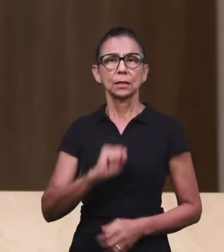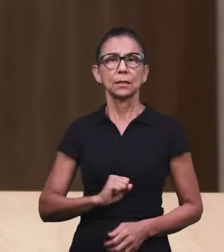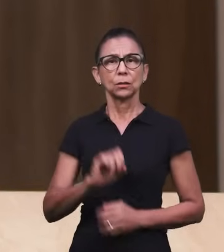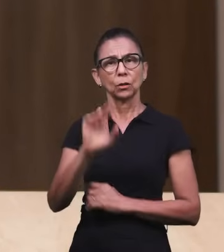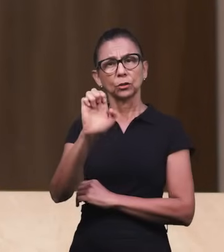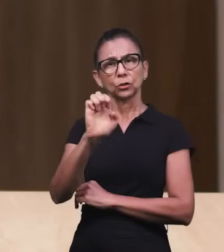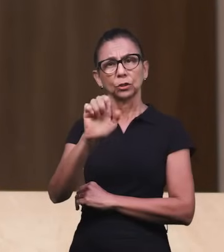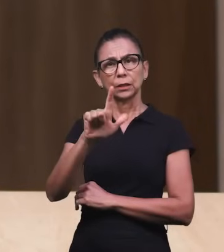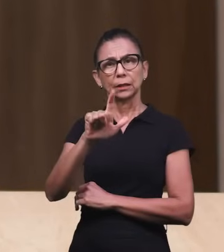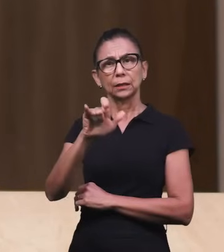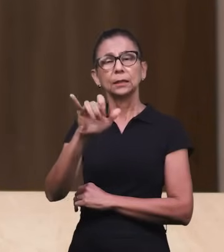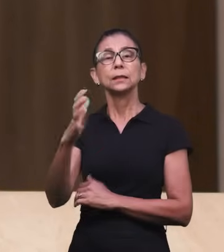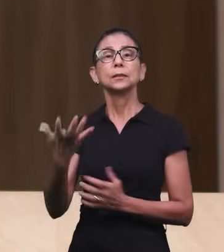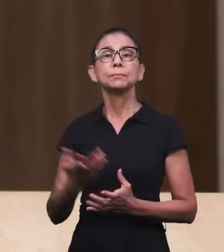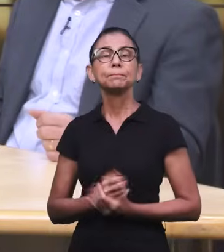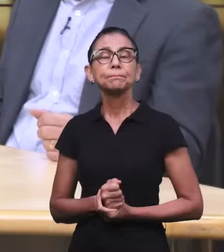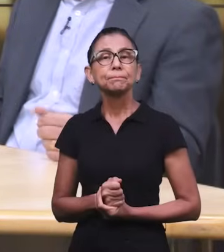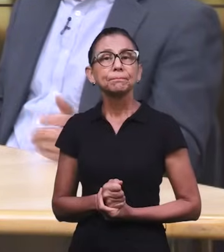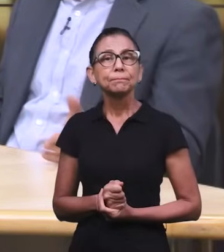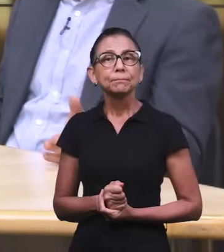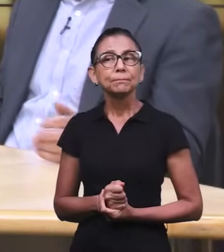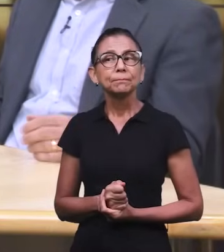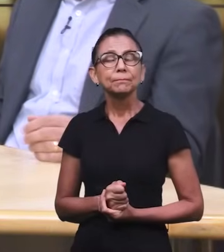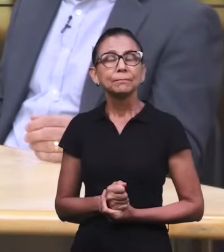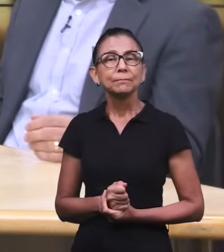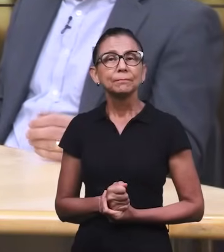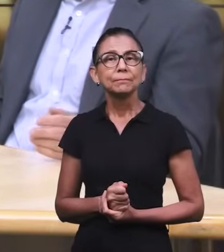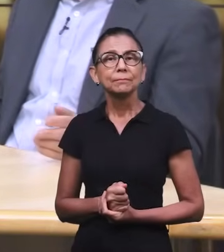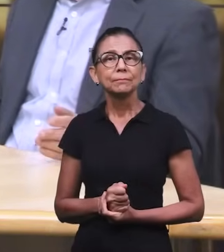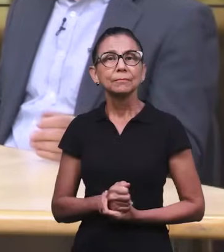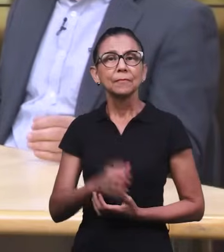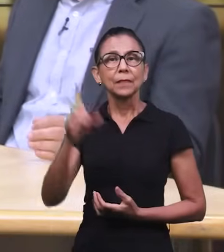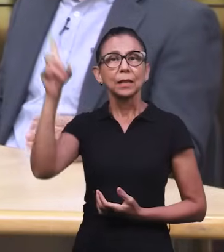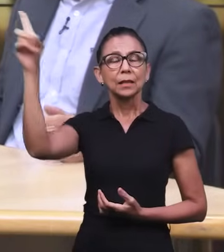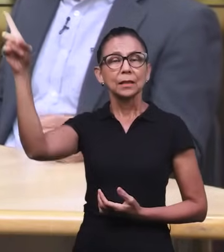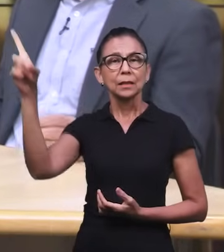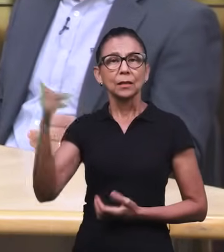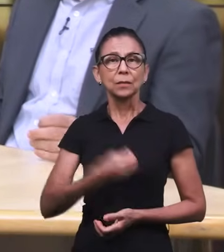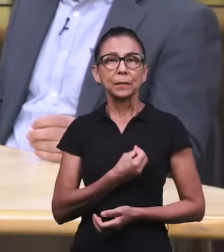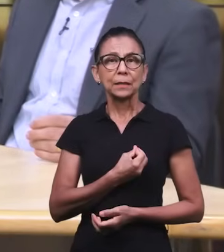presente é era uma vamos dizer assim era uma mera tradição religiosa né só tradição Que por